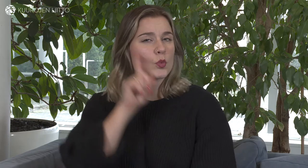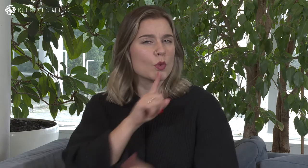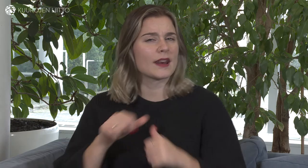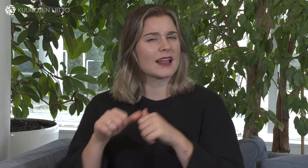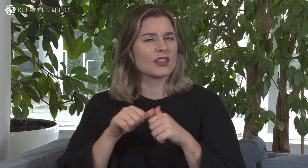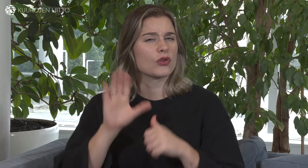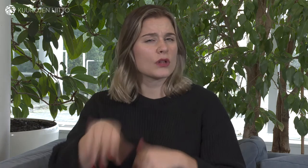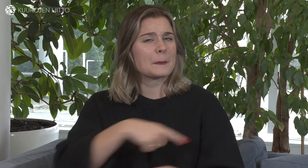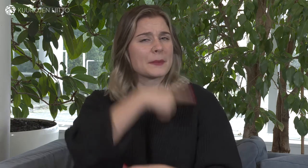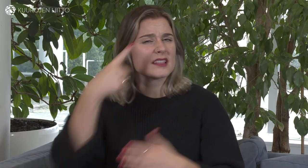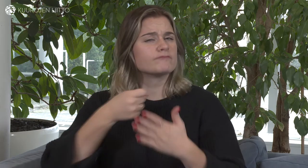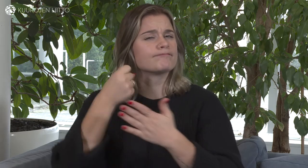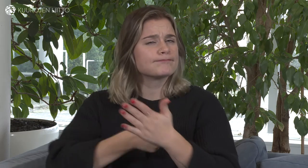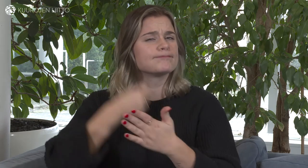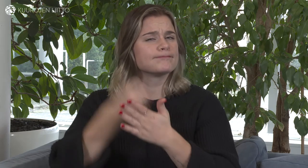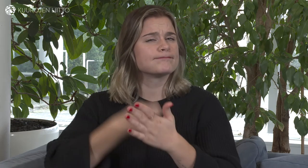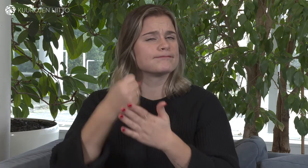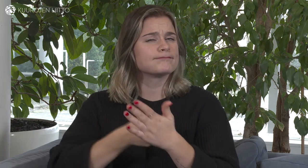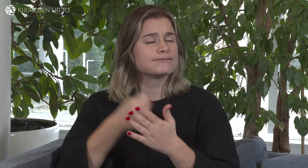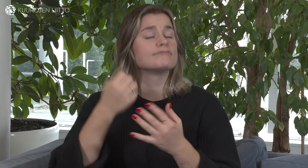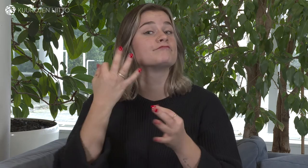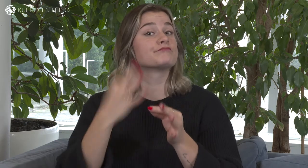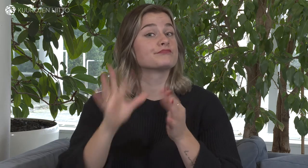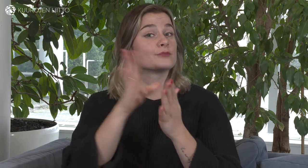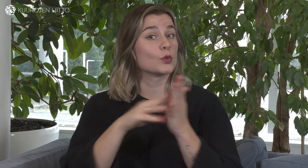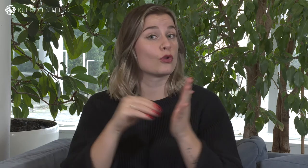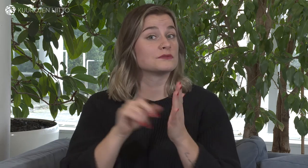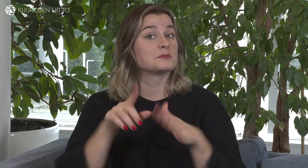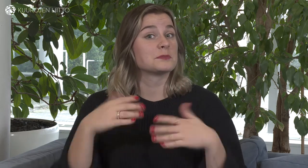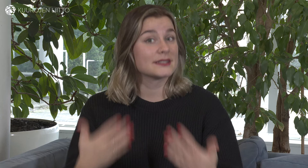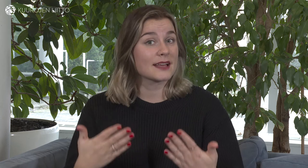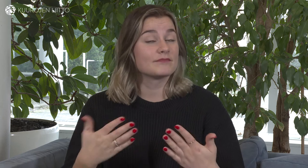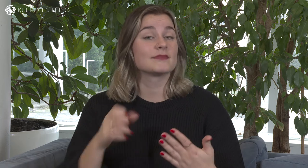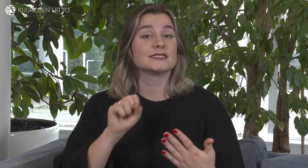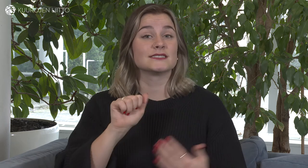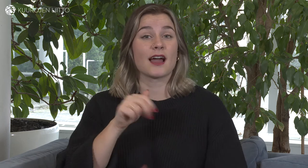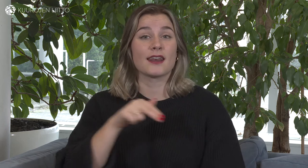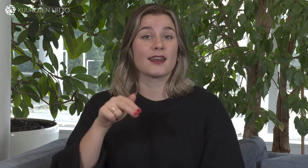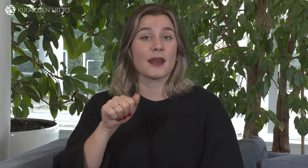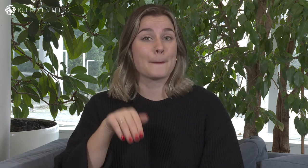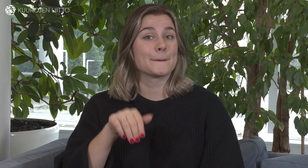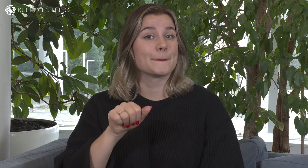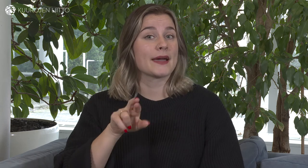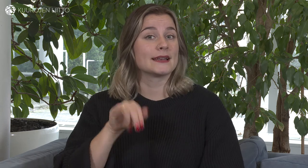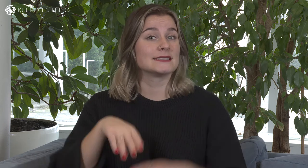Kuurojen Liiton pitkällinen pohjatyö tuotti vihdoin tulosta, - kun viittomakielisten totuus- ja sovintoprosessi lisättiin -